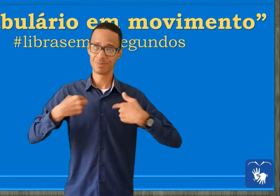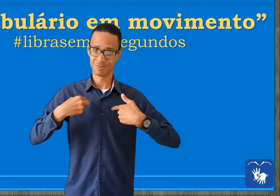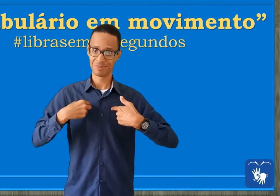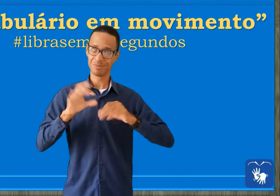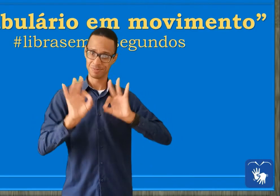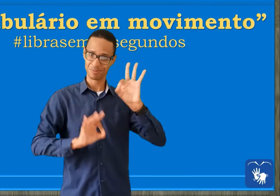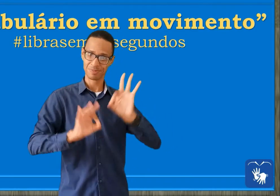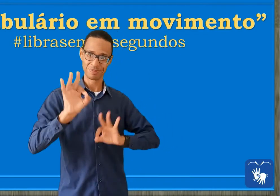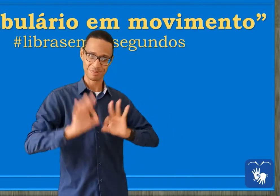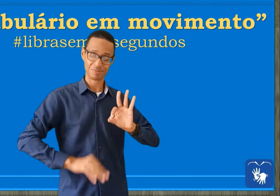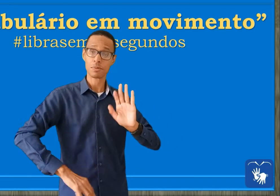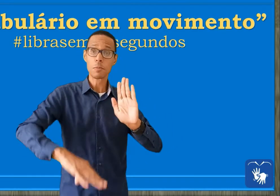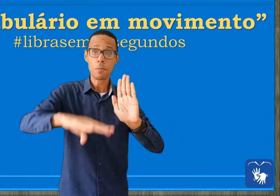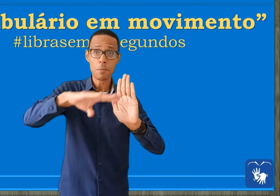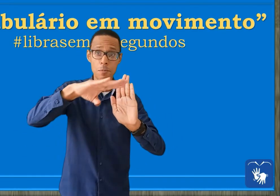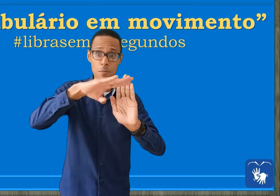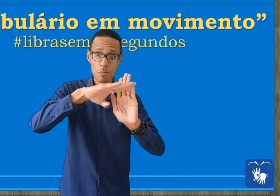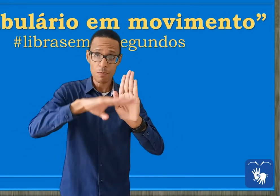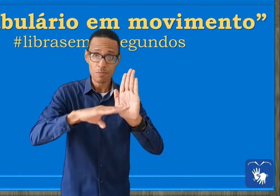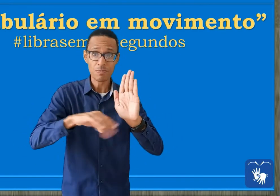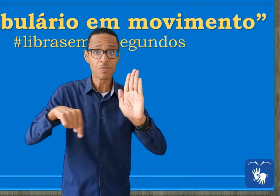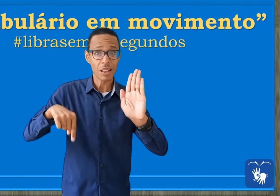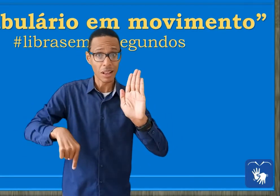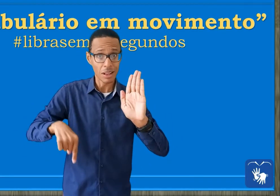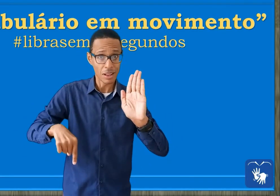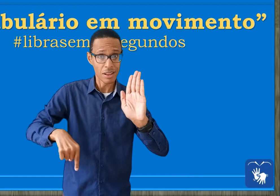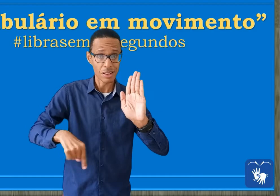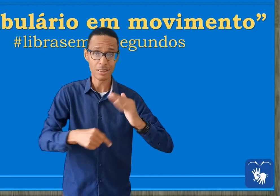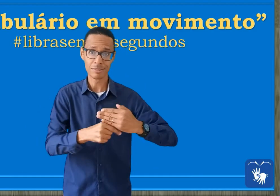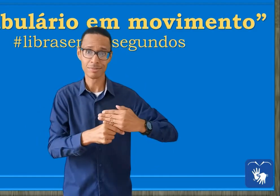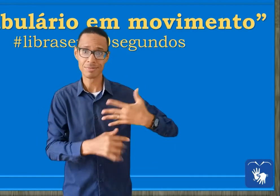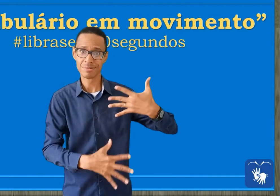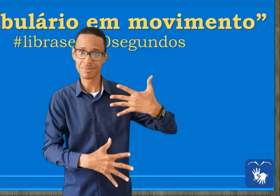Vou colocar aqui abaixo na descrição as palavras e seus